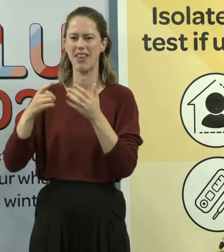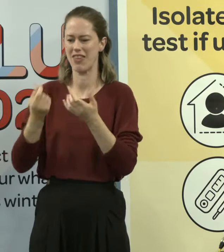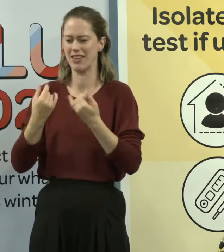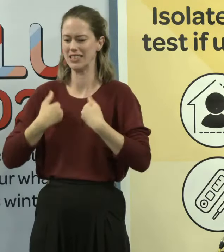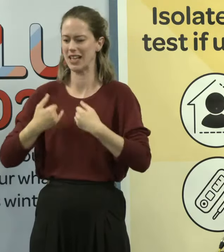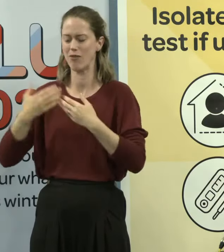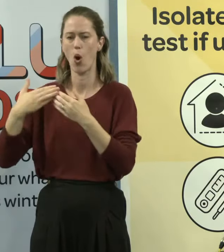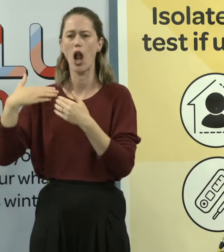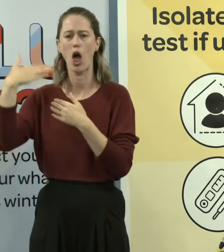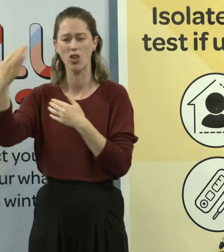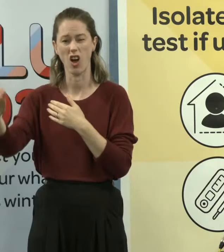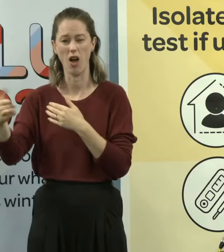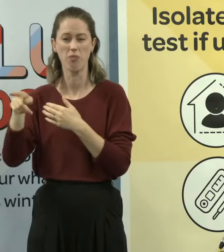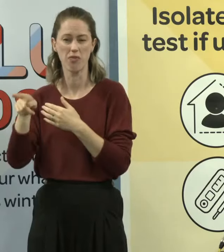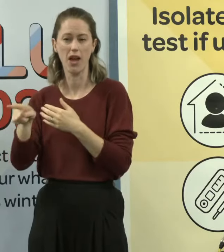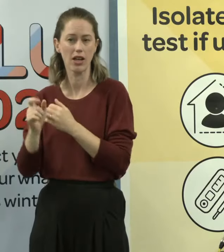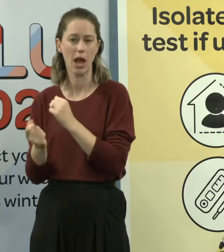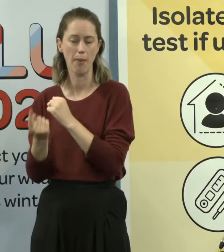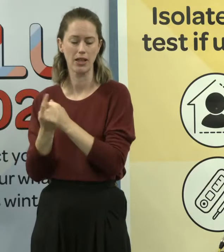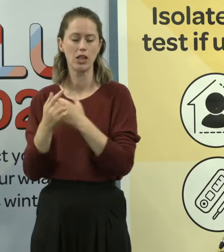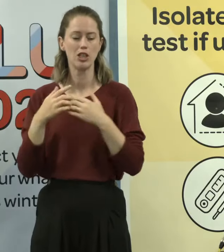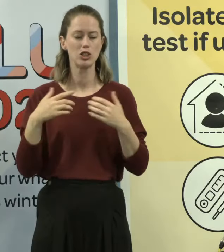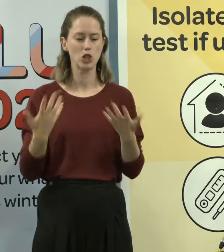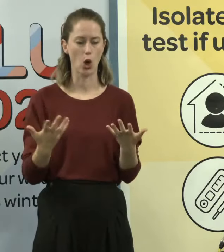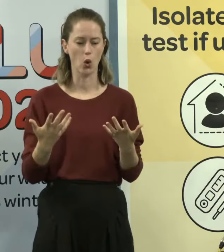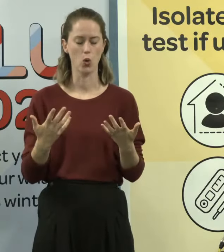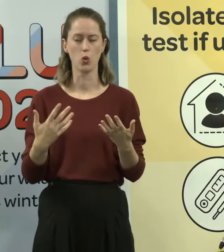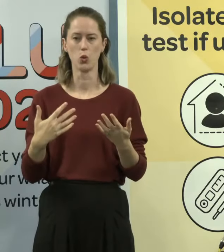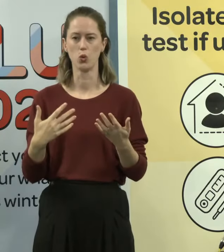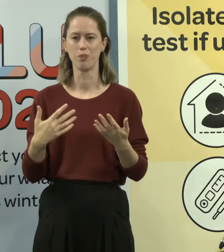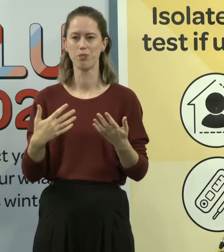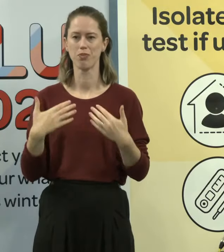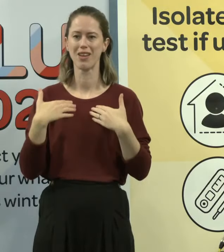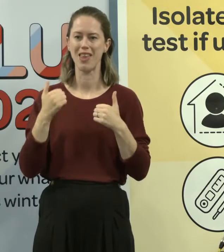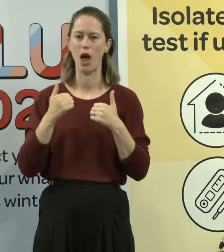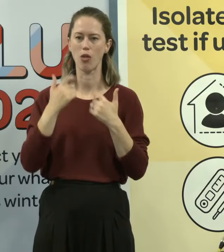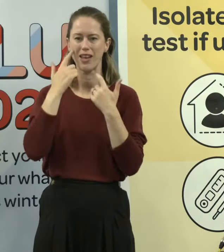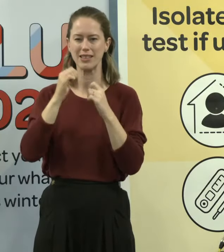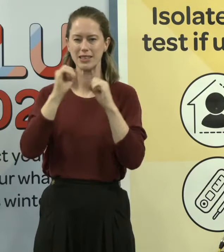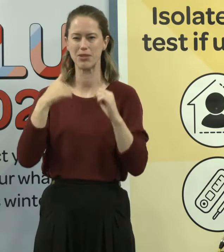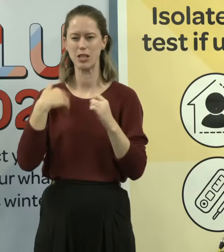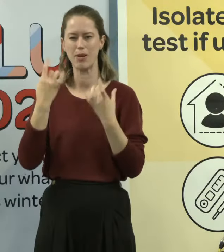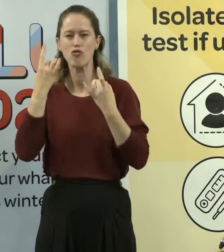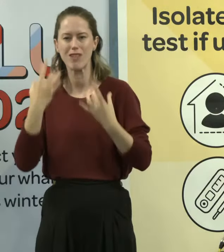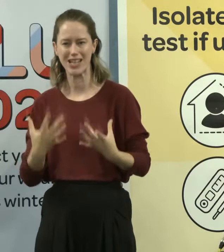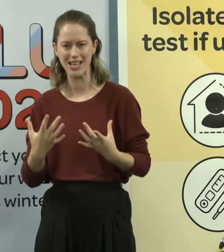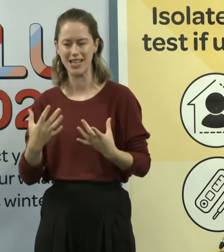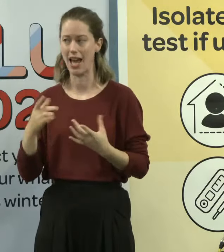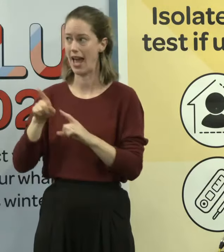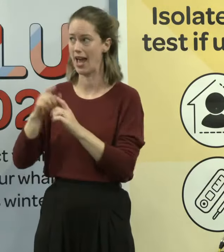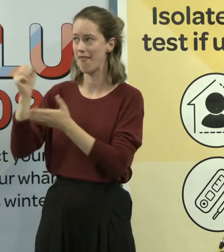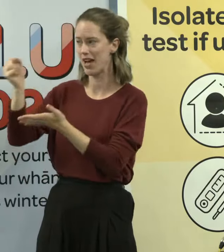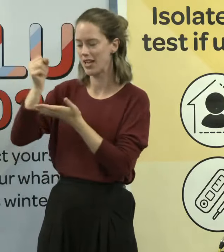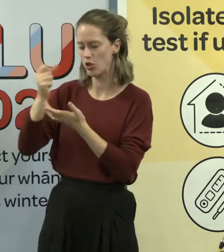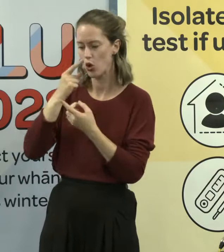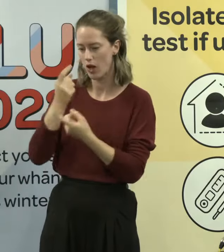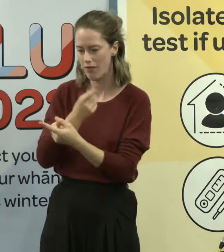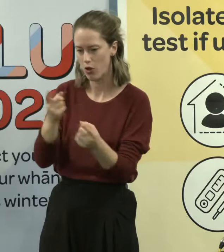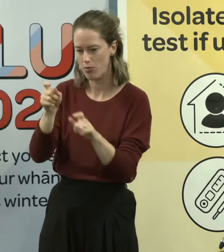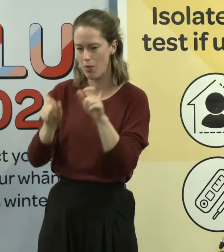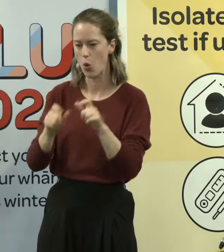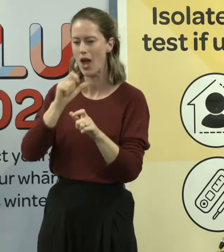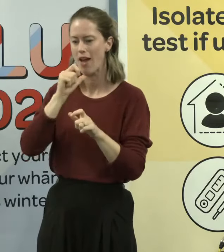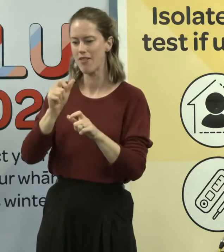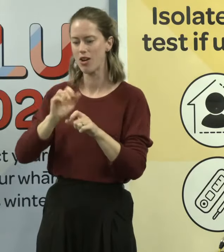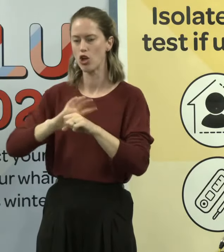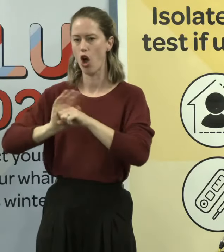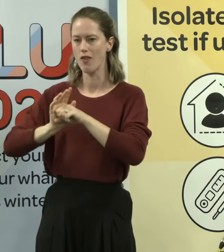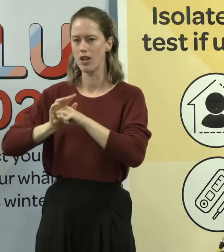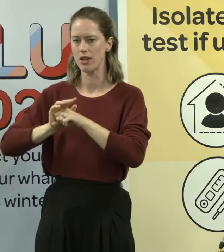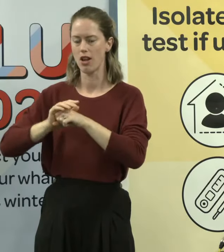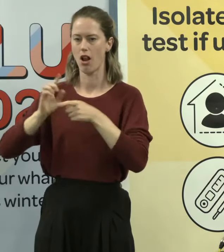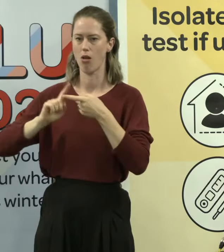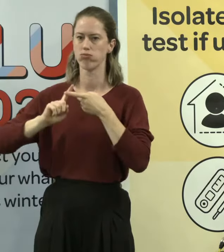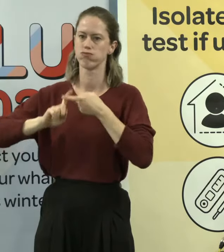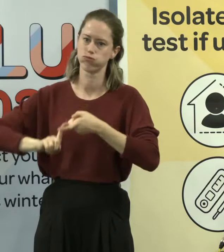pou- tohumate viral e wha tau te